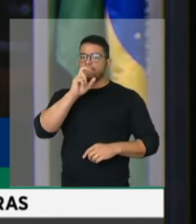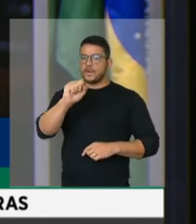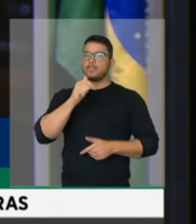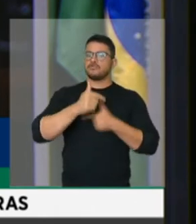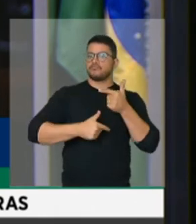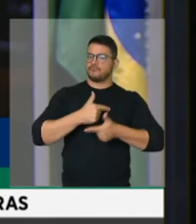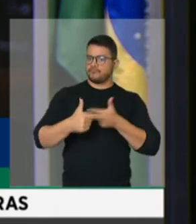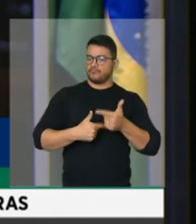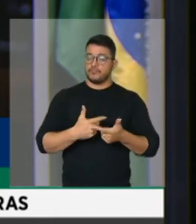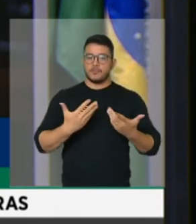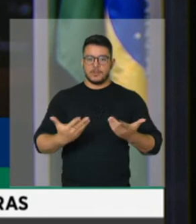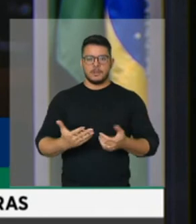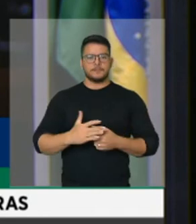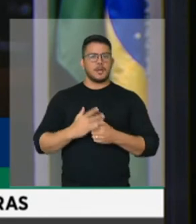CONSIDERAMOS CONVENIENTE E OPORTUNA MATÉRIA UMA VEZ